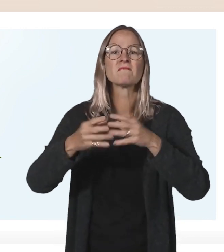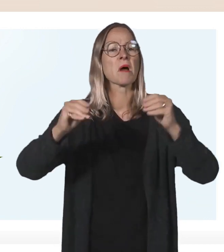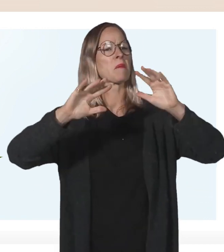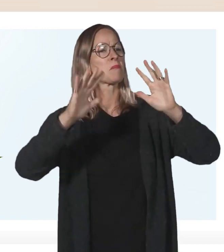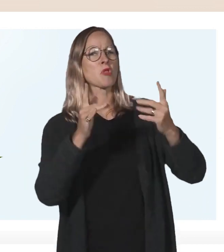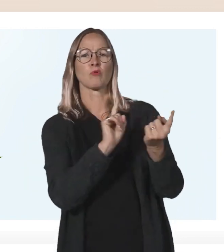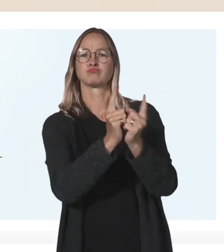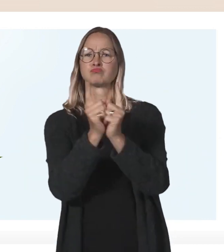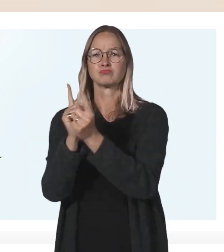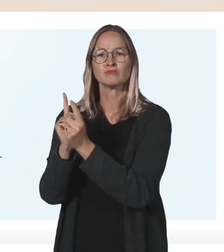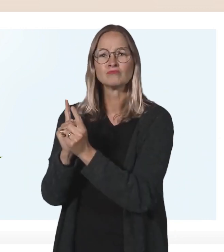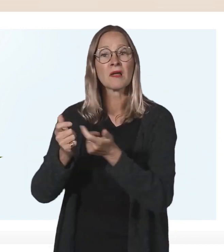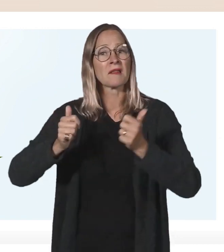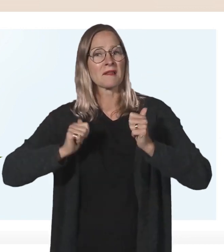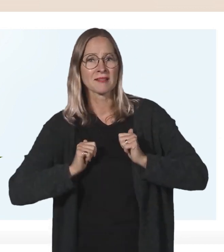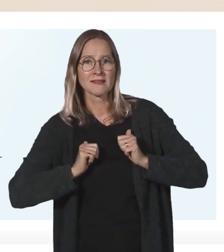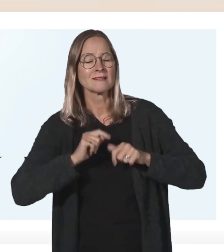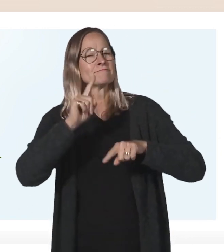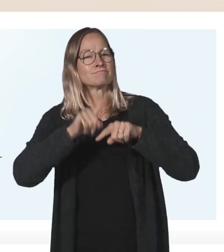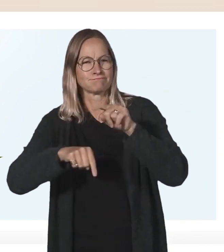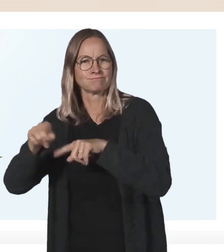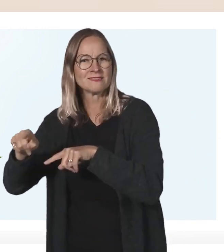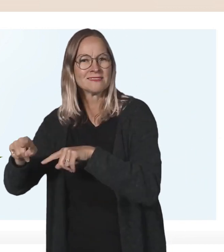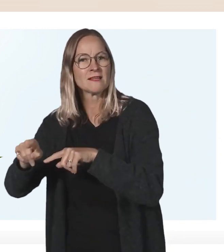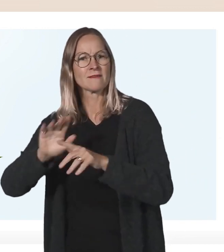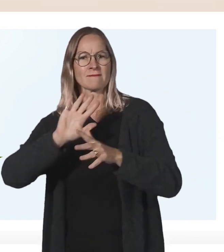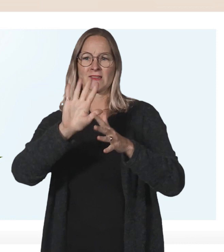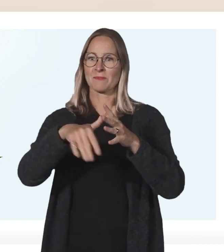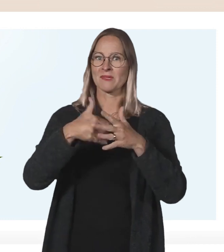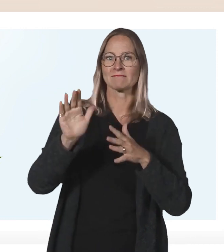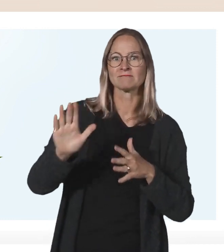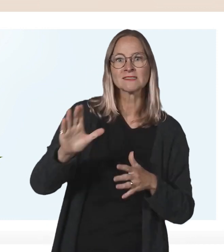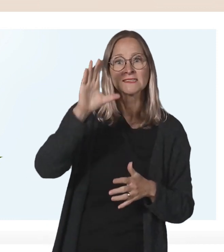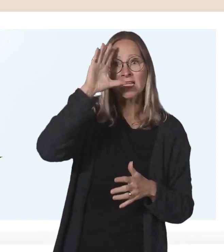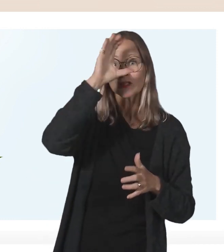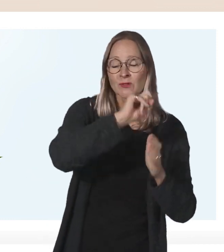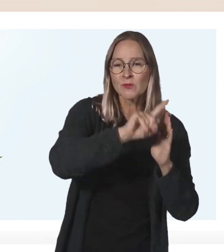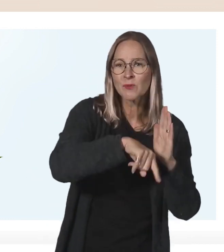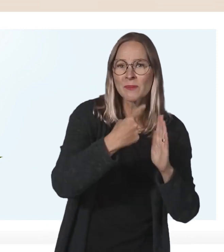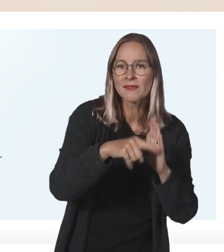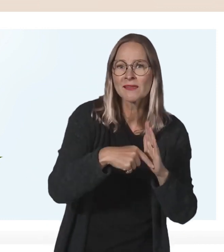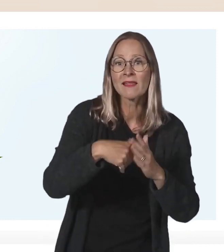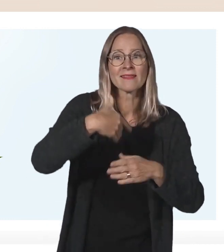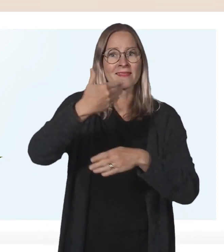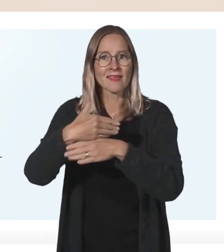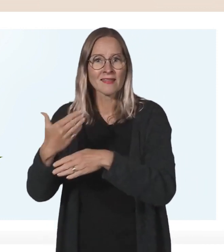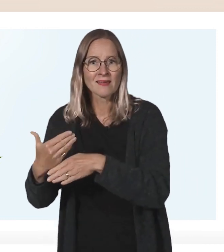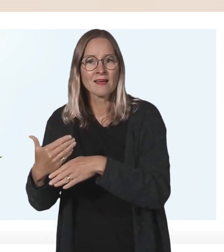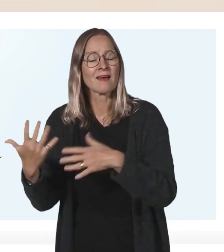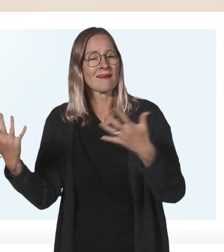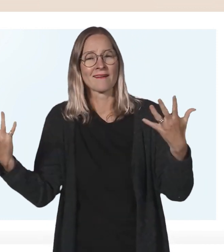vapaamuotoisia tapaamisia, retkiä jne., viittomakielisiä satutunteja ja teatteria –